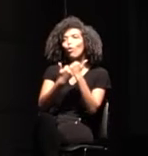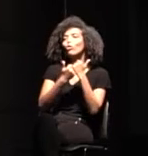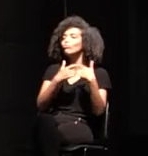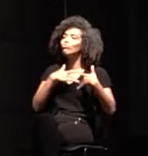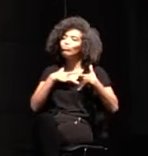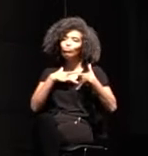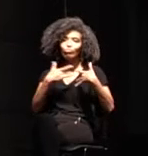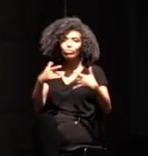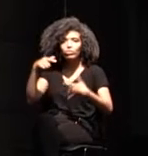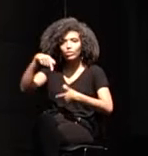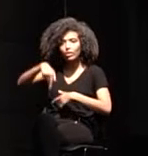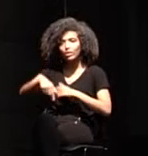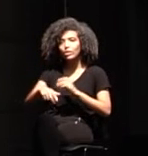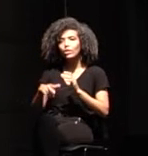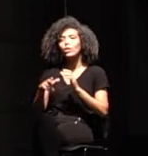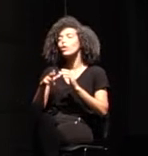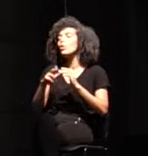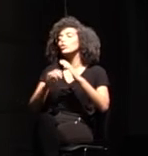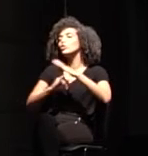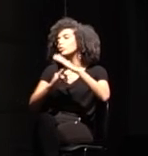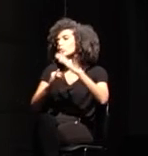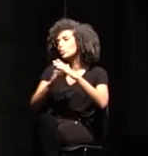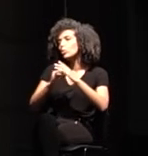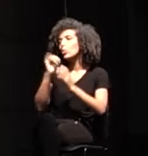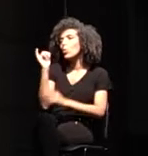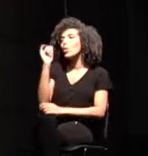do Instituto Italiano de Cultura de São Paulo,